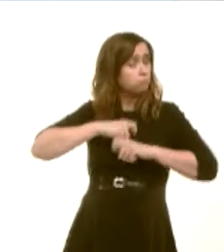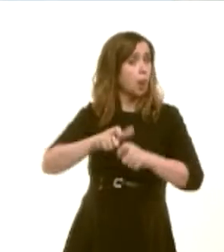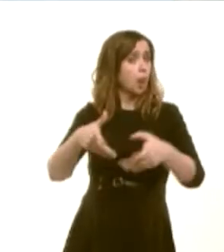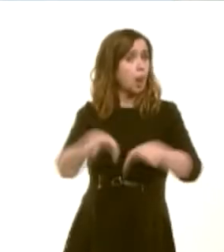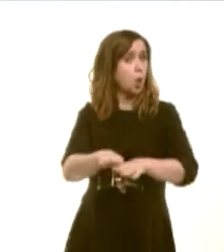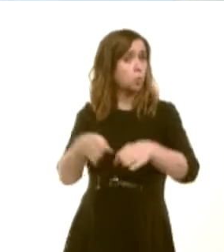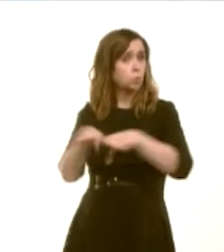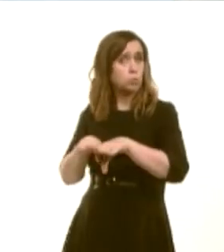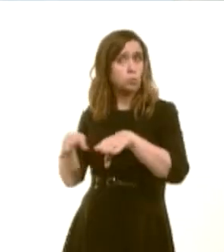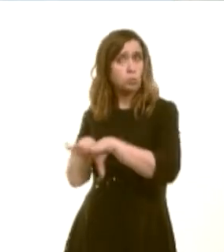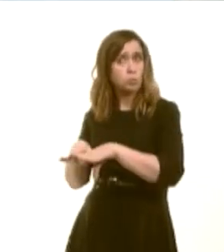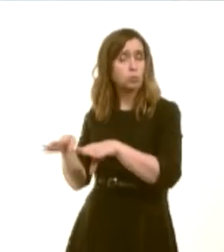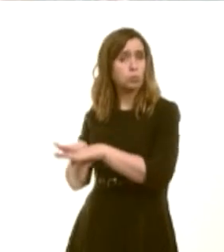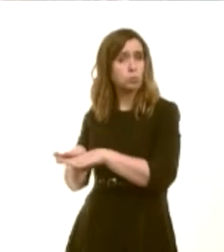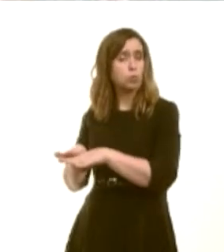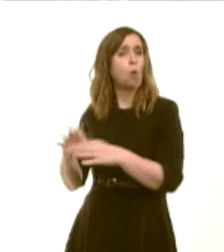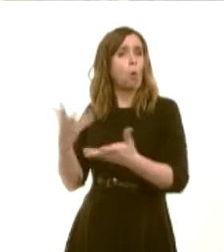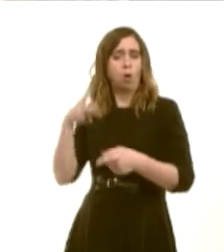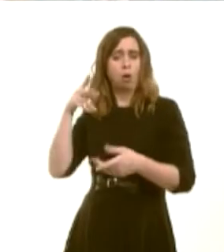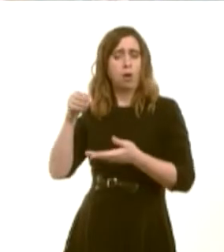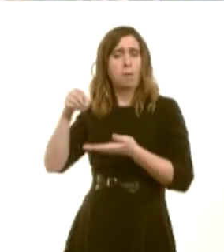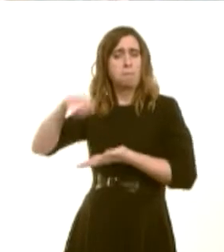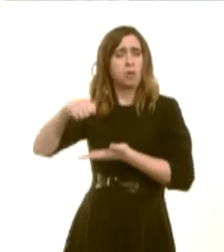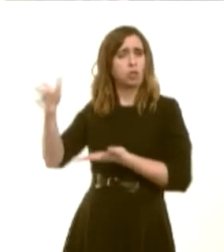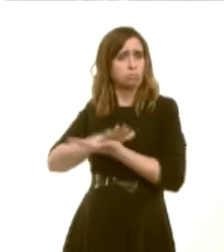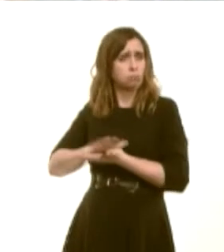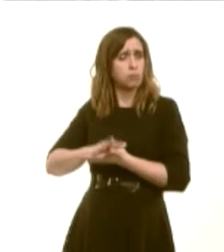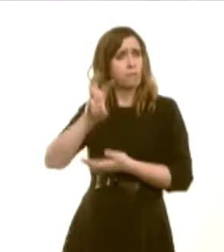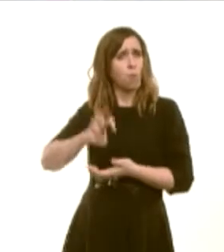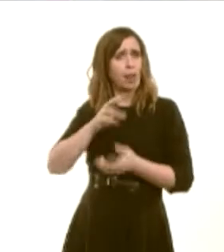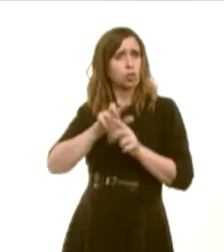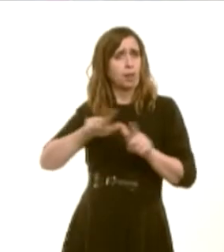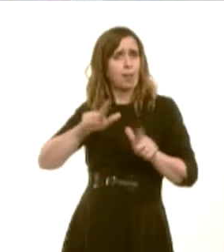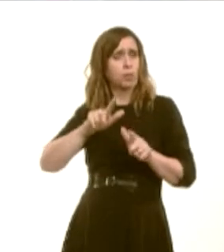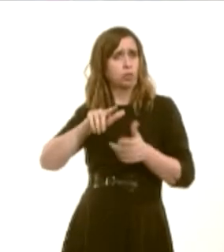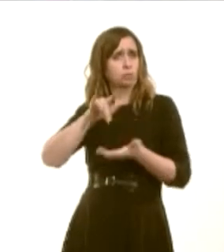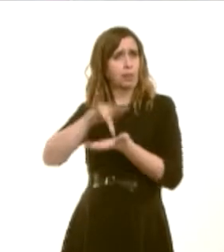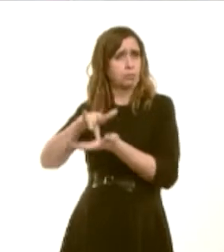Carwyn Jones: Wel, wrth gofioír sefyllfa ariannol, beth rym ni wedi trial ei wneud